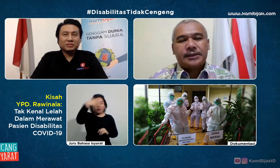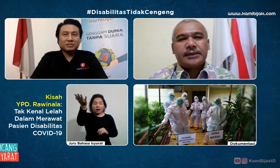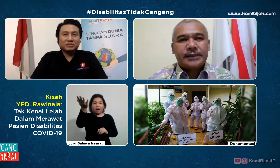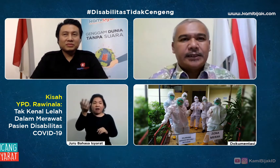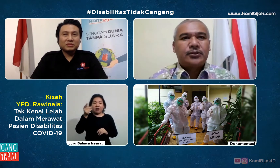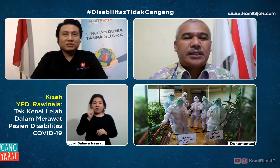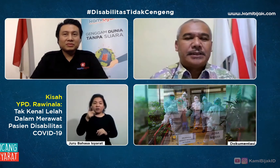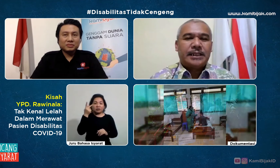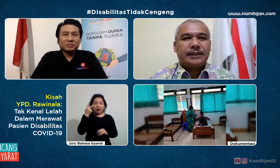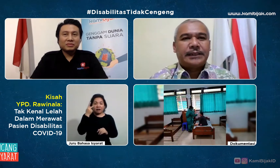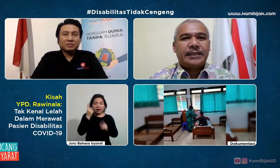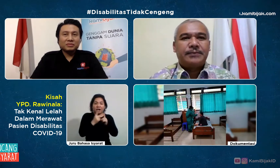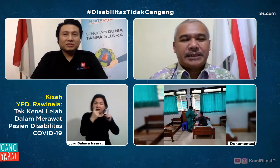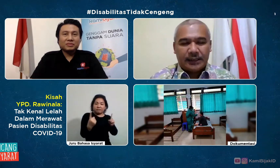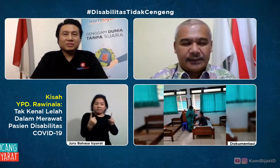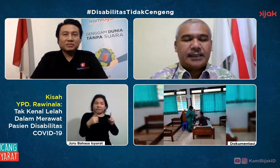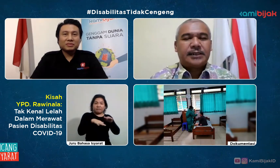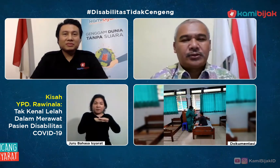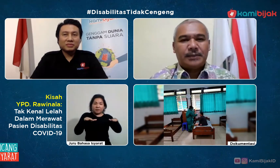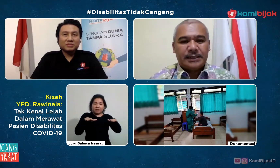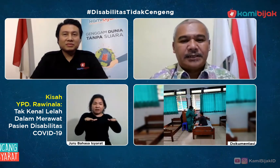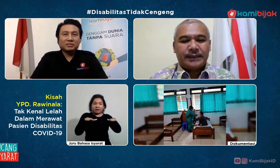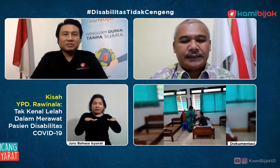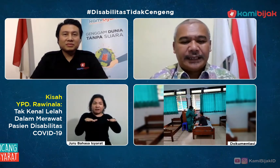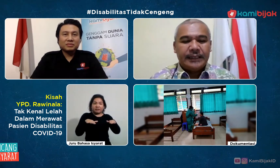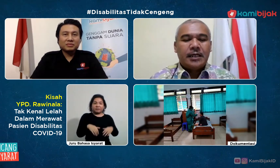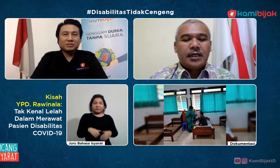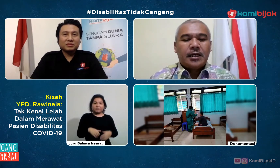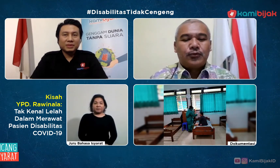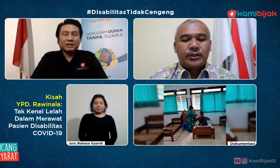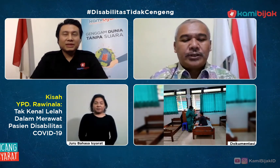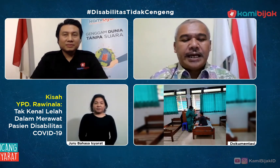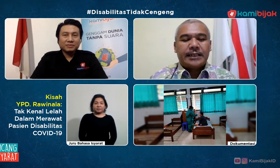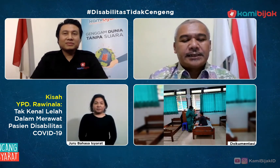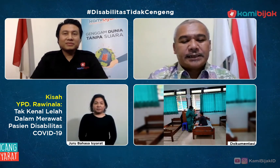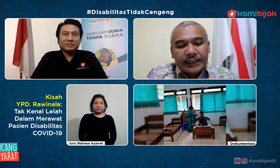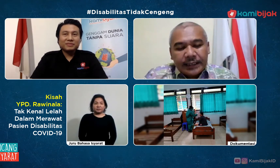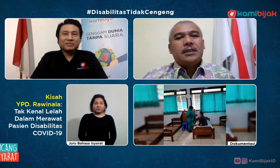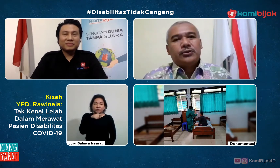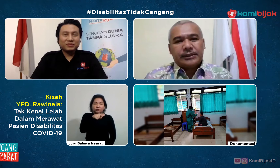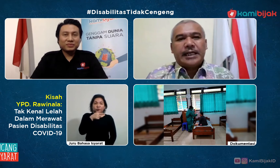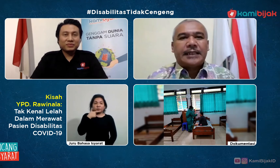social distancing itu juga menjadi penting physical distancing juga menjadi penting kemudian steril